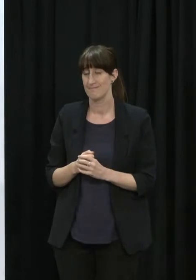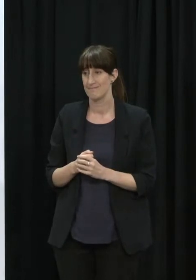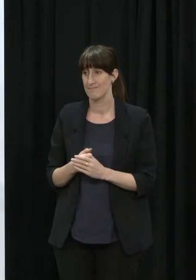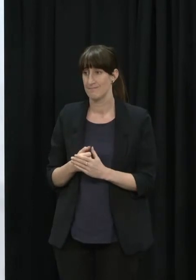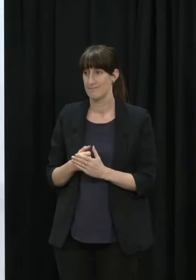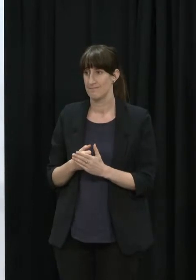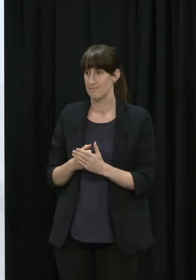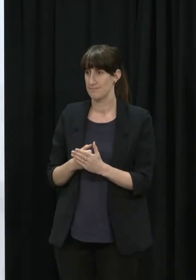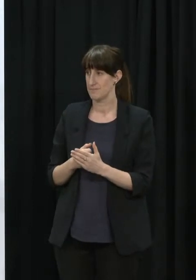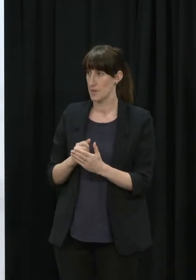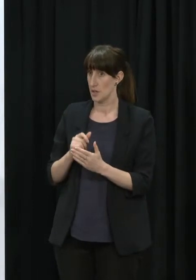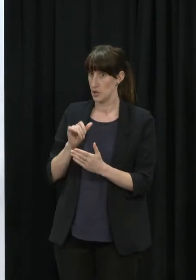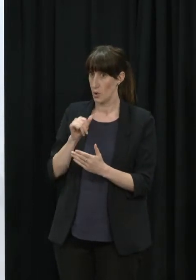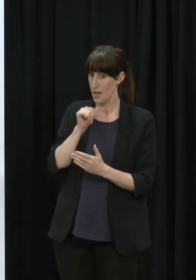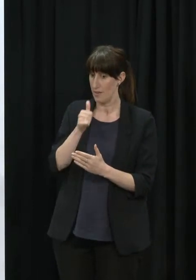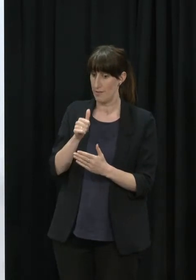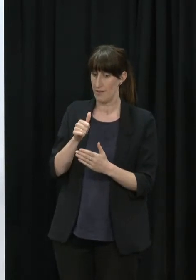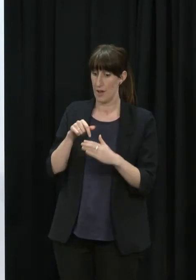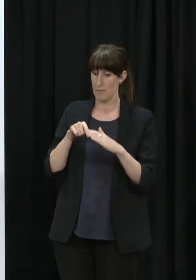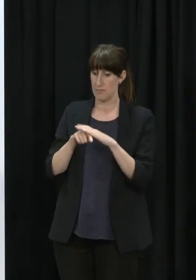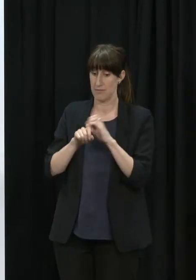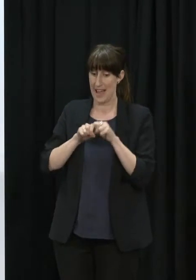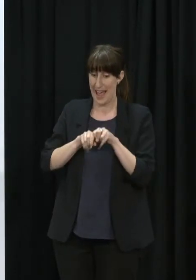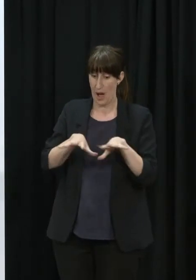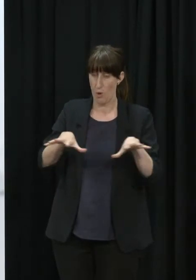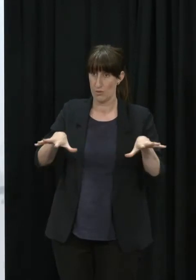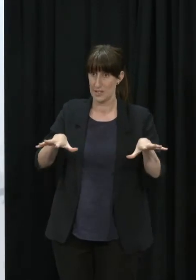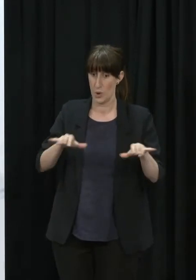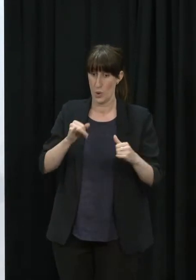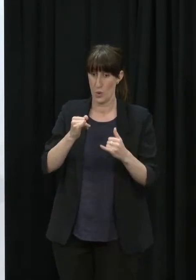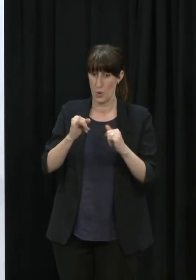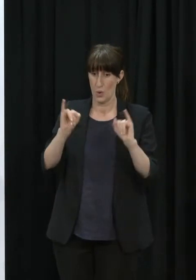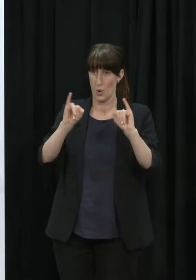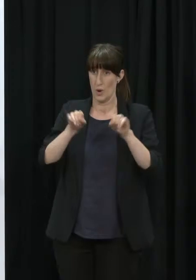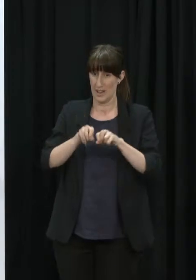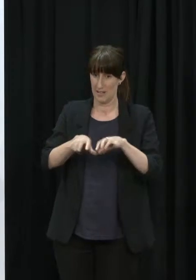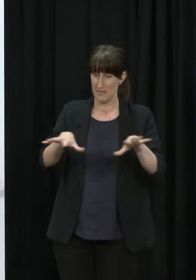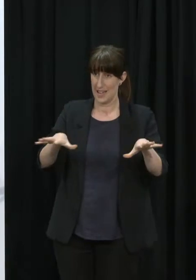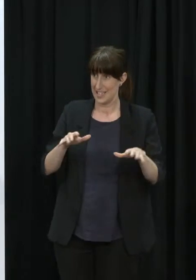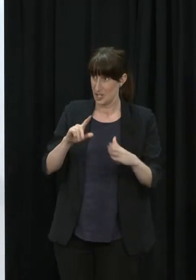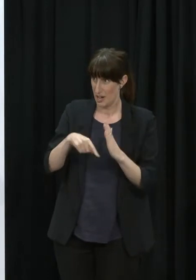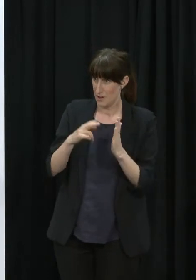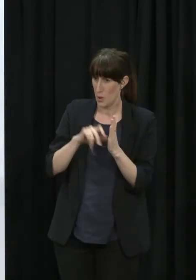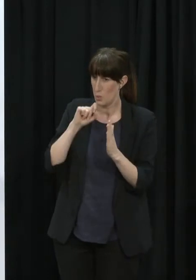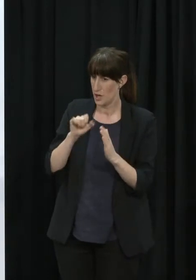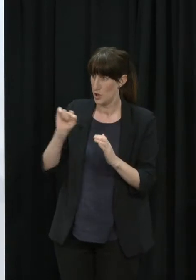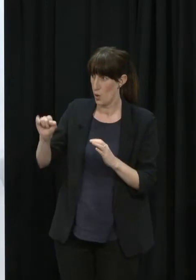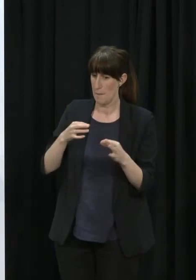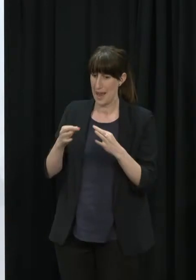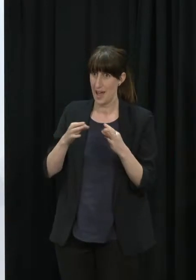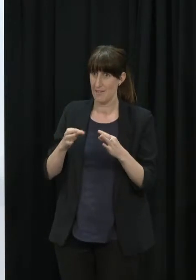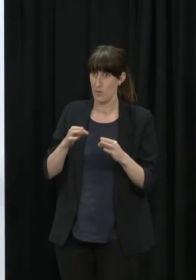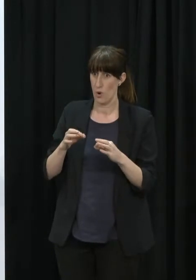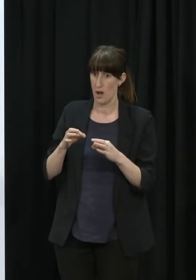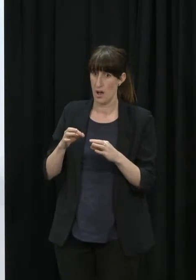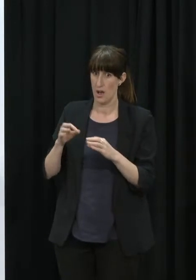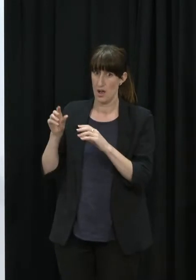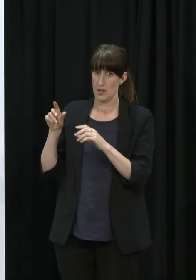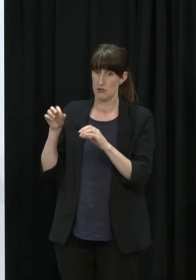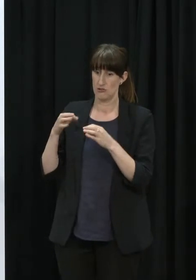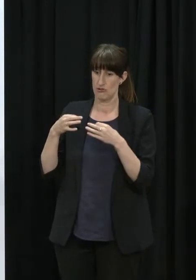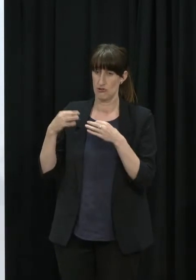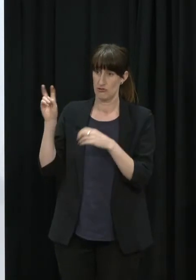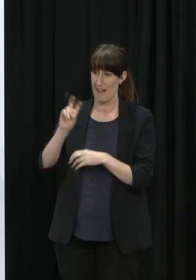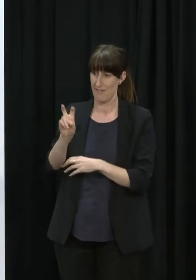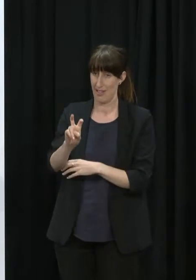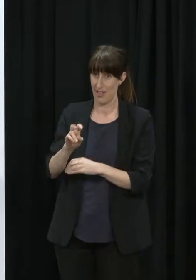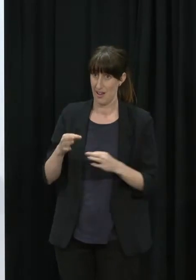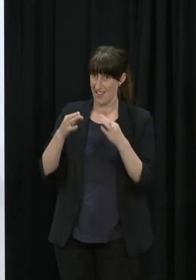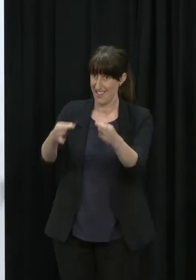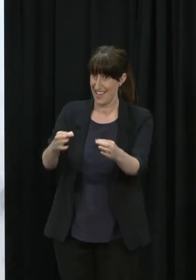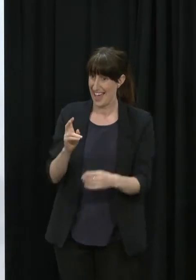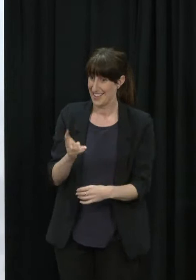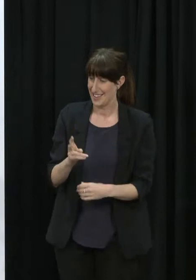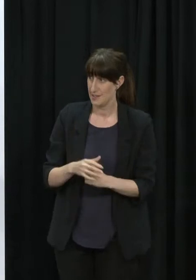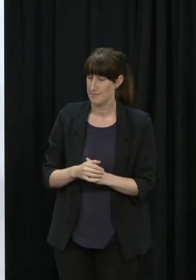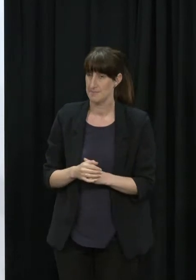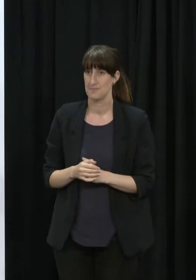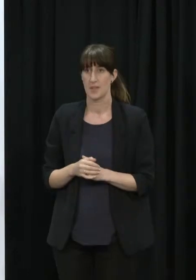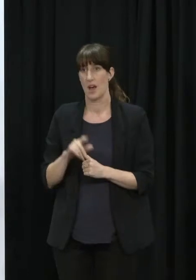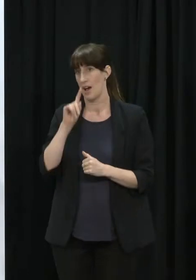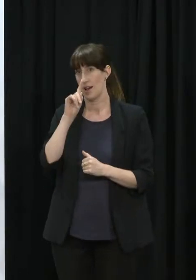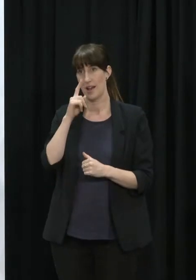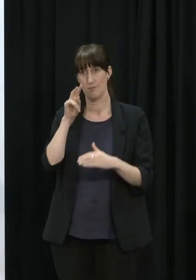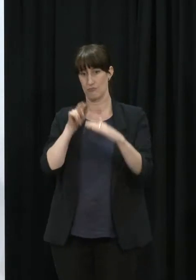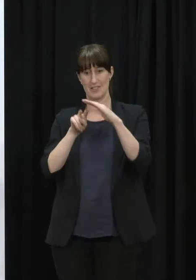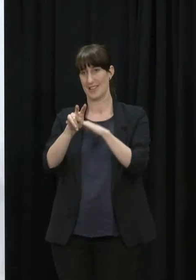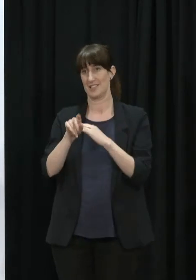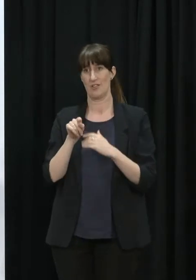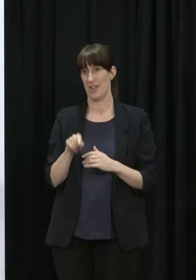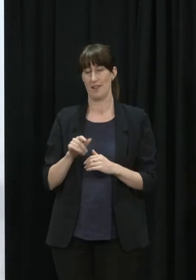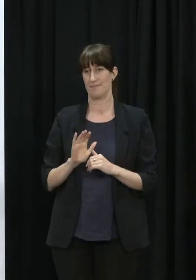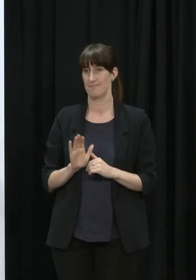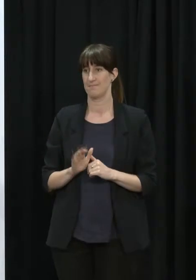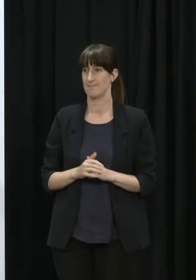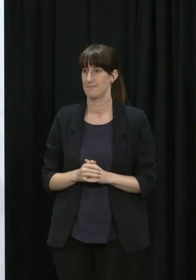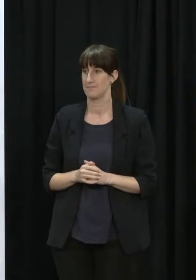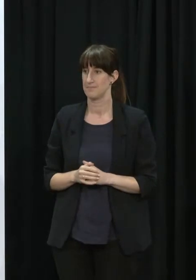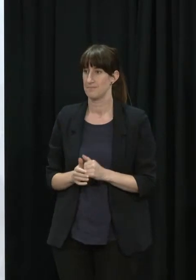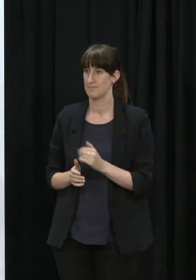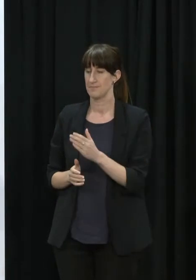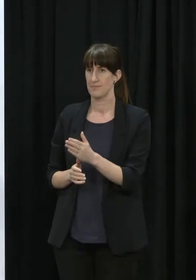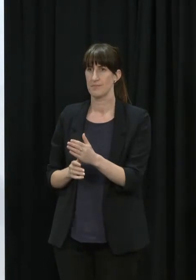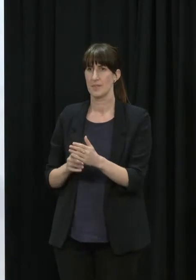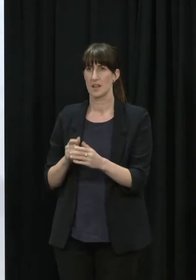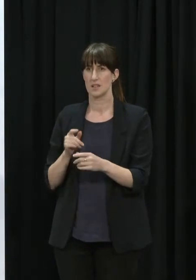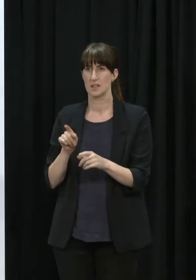100% whai hua. Me noho rite